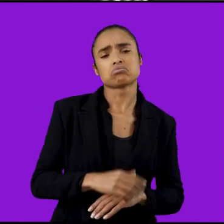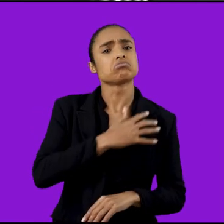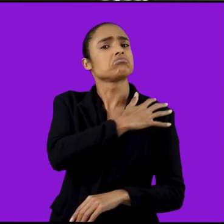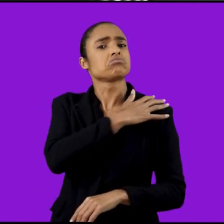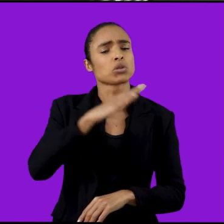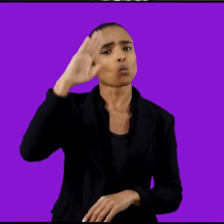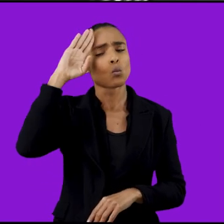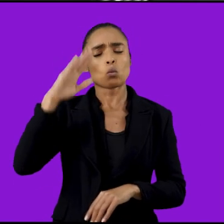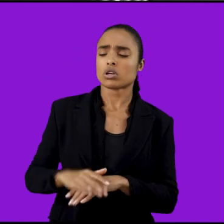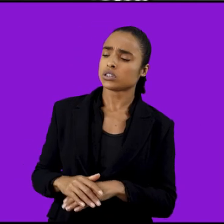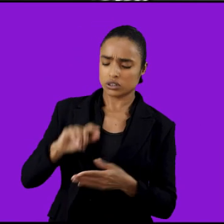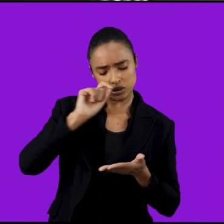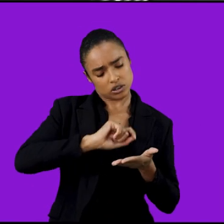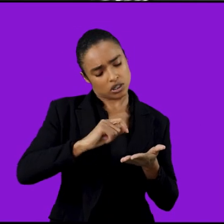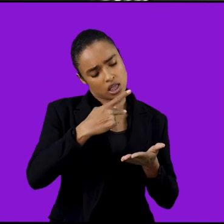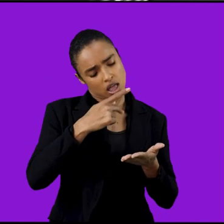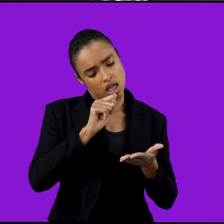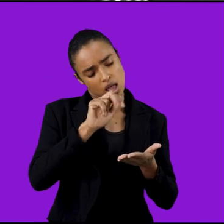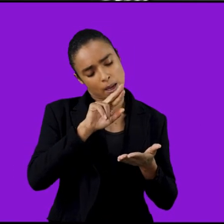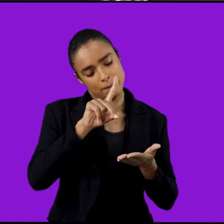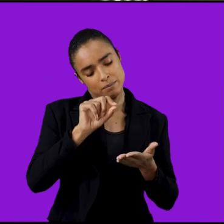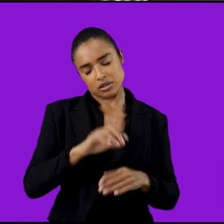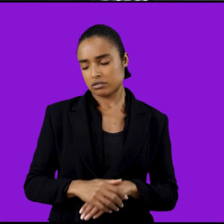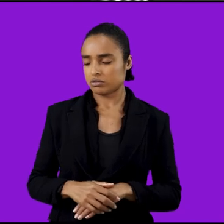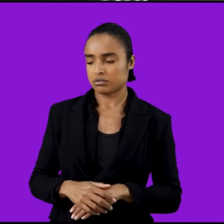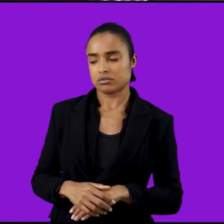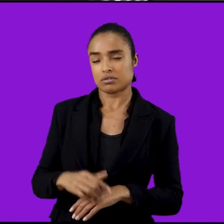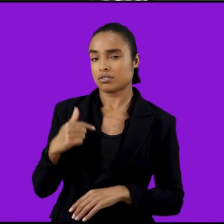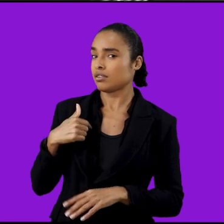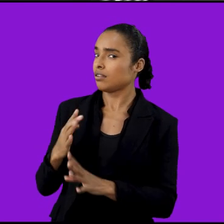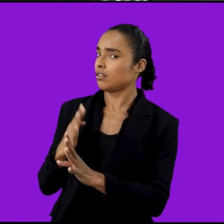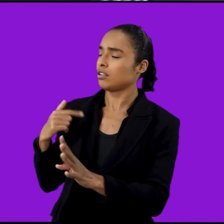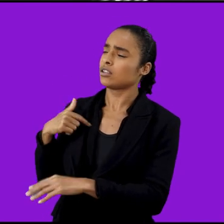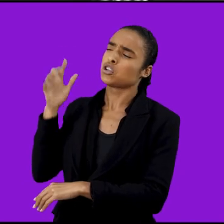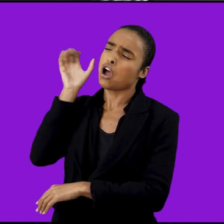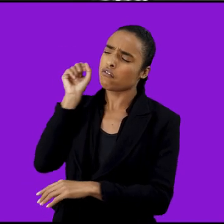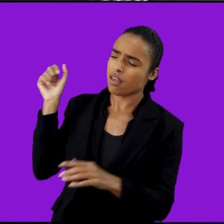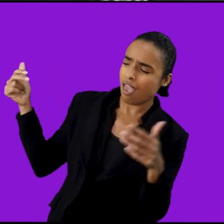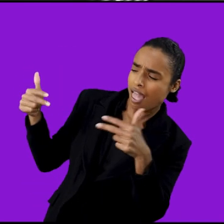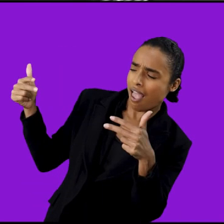ele escreveu lá “pardo”. E pô, eu já tava ouvindo rap uns tempinho, já, entendeu,